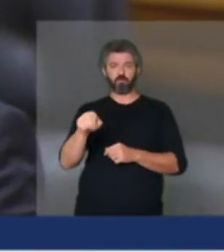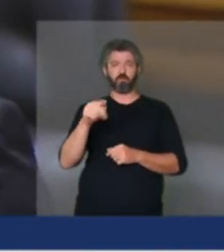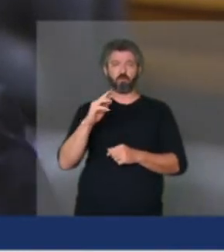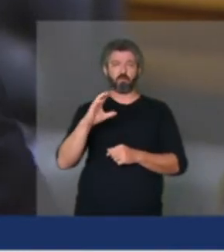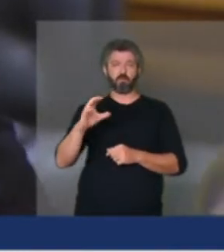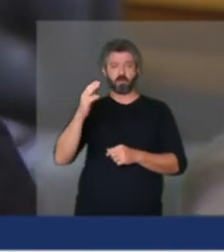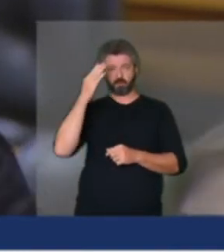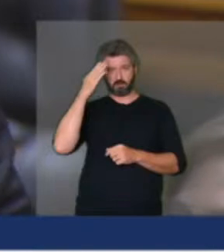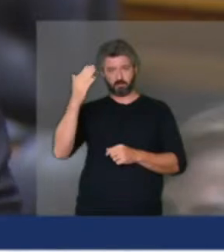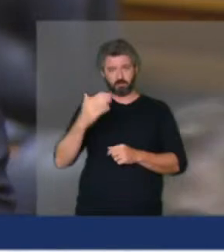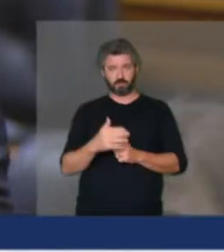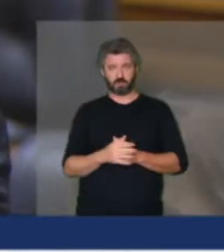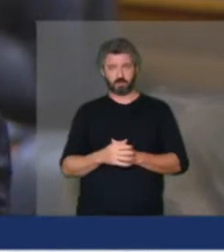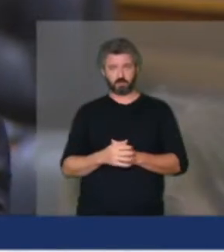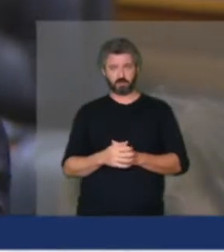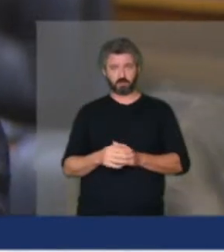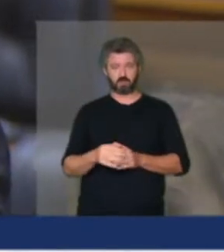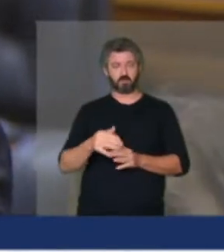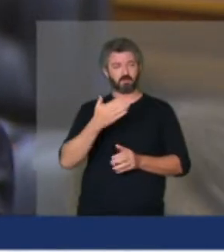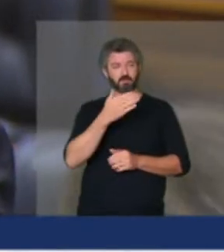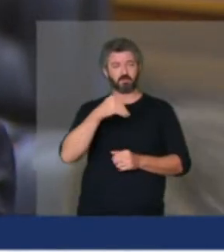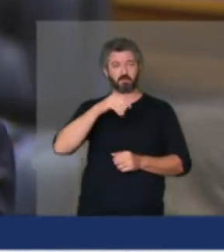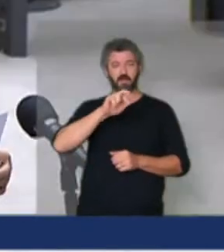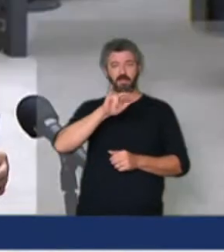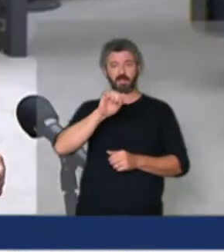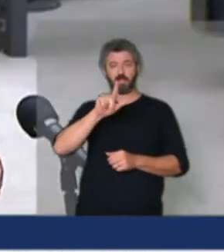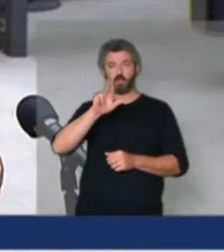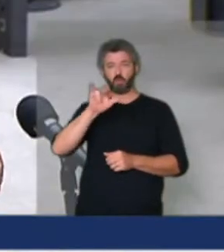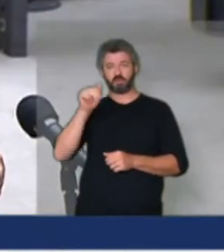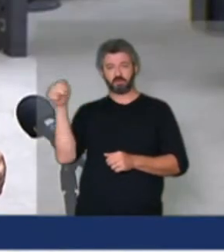[PRESIDENTE]: OBRIGADO DEPUTADO, SEJA BEM-VINDA PREFEITA, MÃE DO